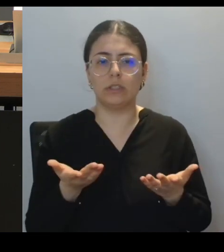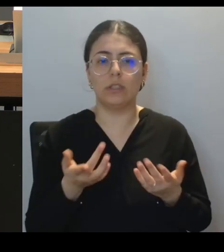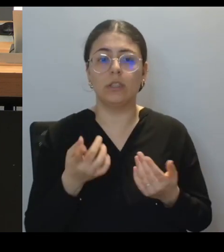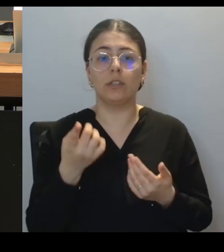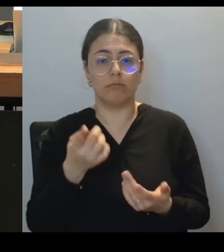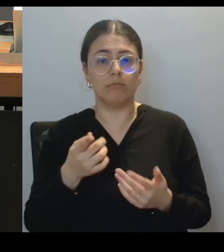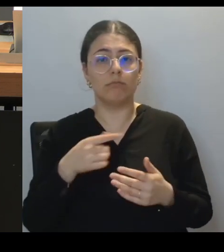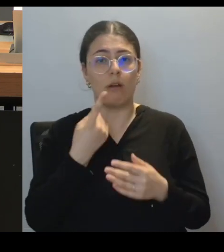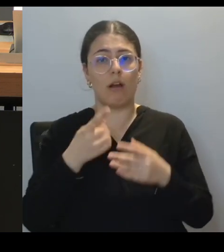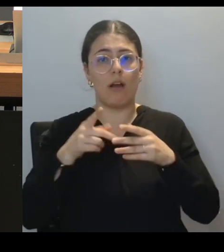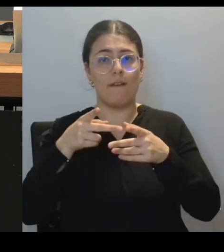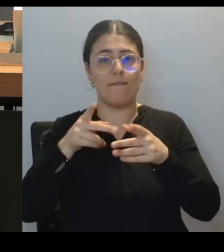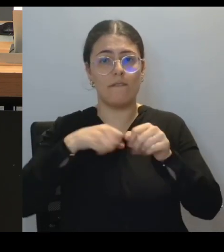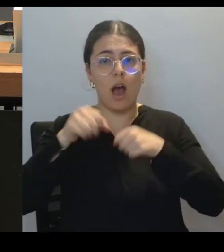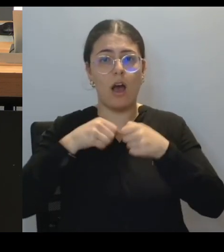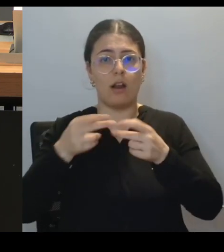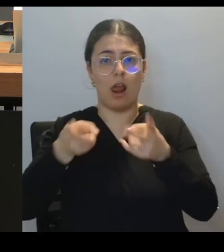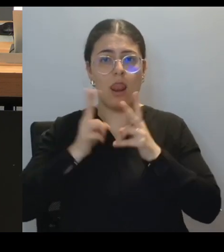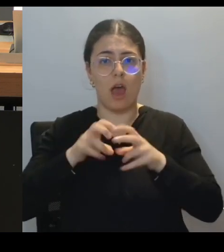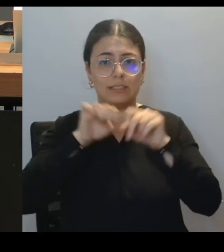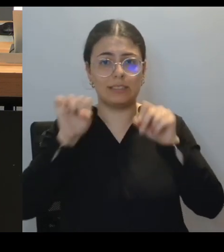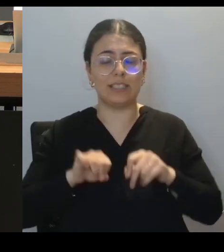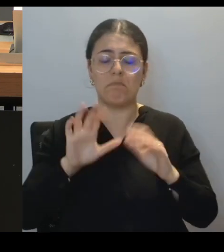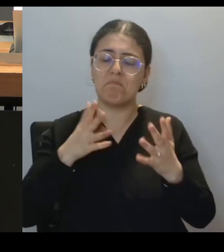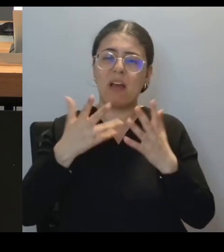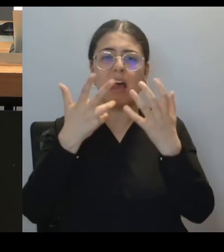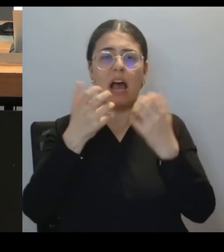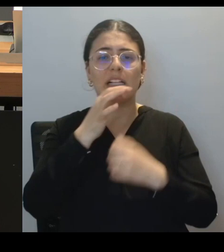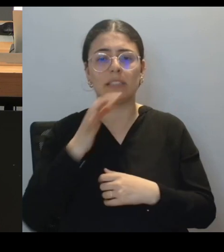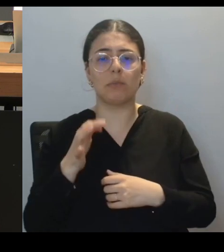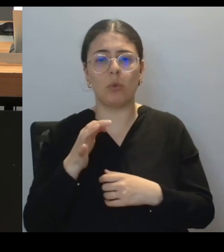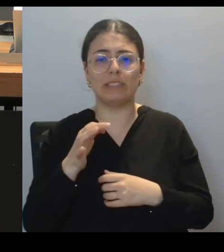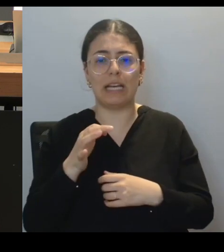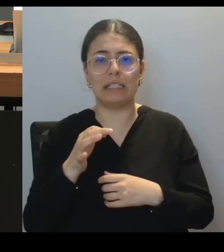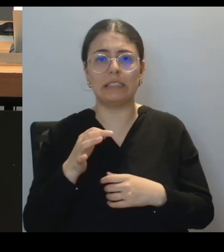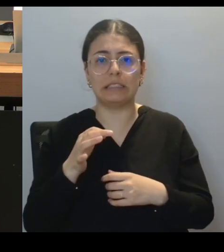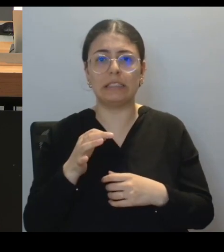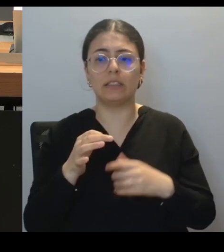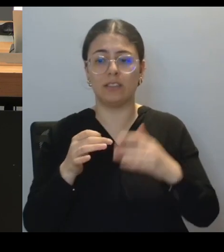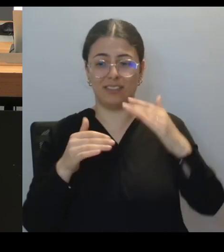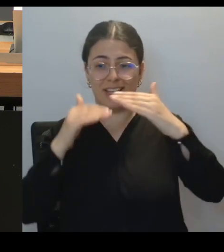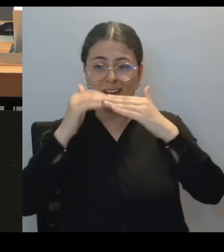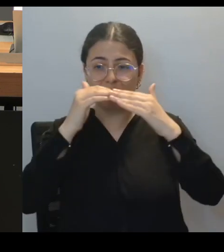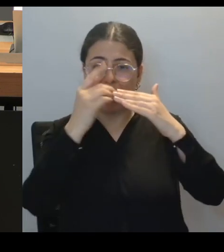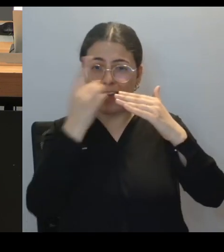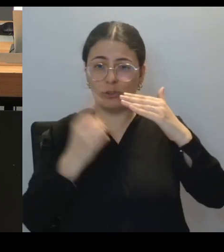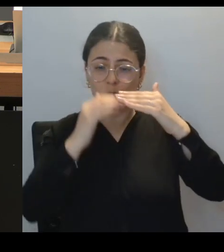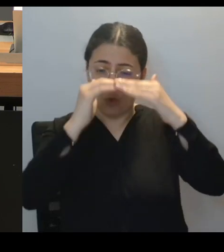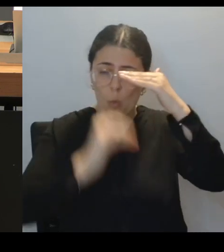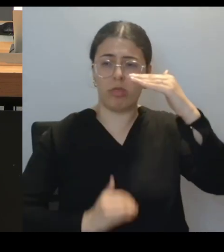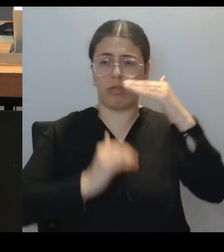die Fahrräder unter einer Stunde. Das heißt, die Forderung, das Leihen von Fahrräder in der ersten Stunde